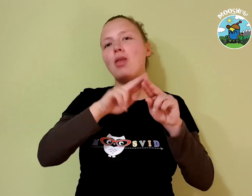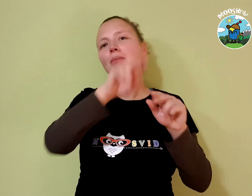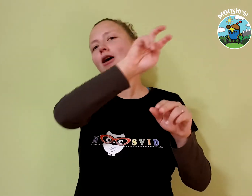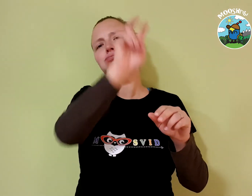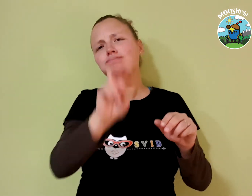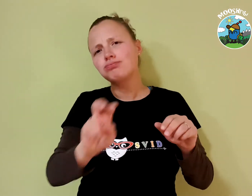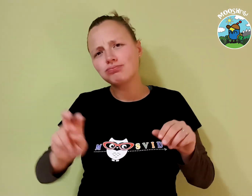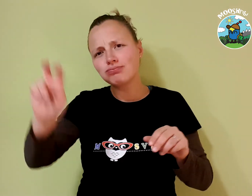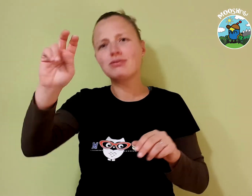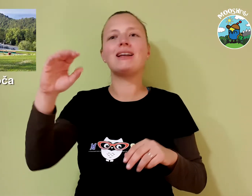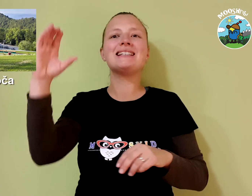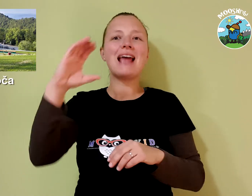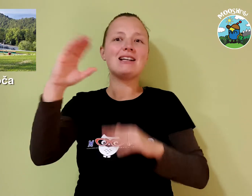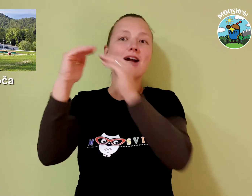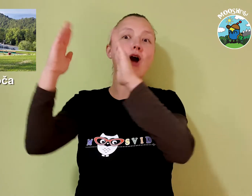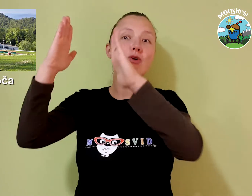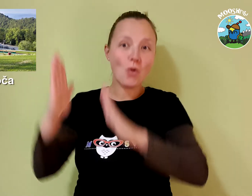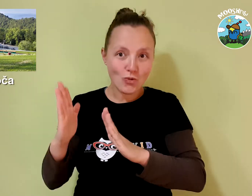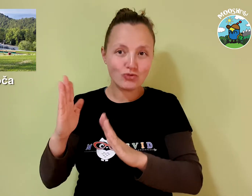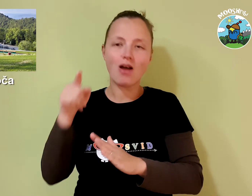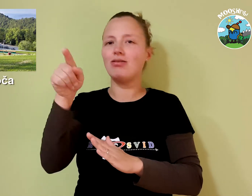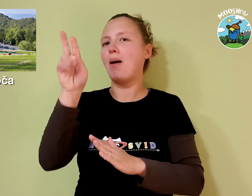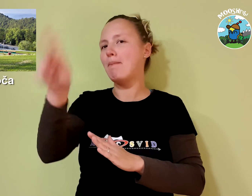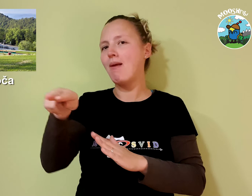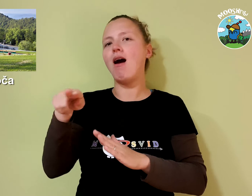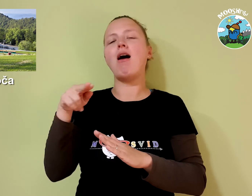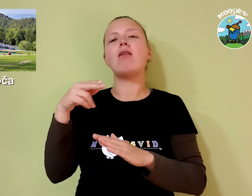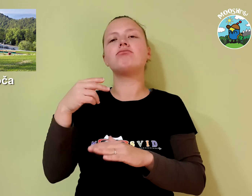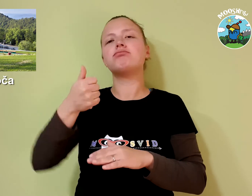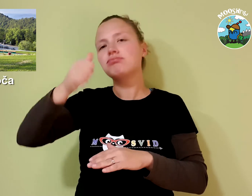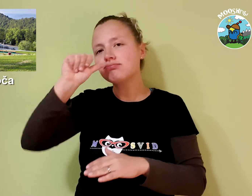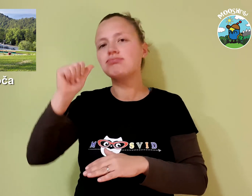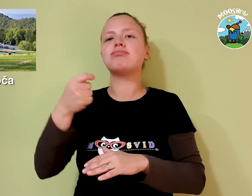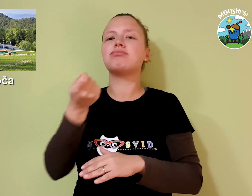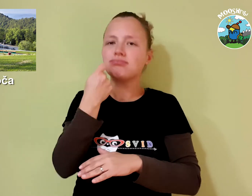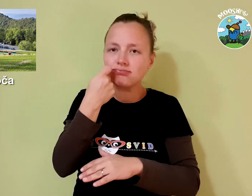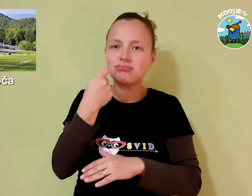Od tam se bomo odpravili proti Celjski koči, kjer ponujajo tudi nekaj za piti in jesti.